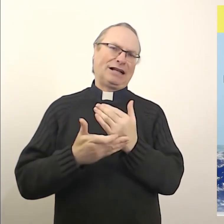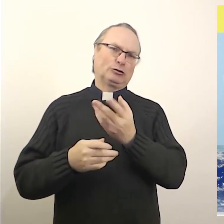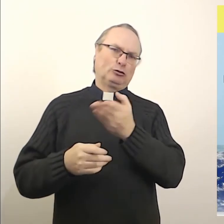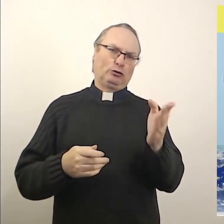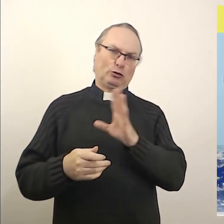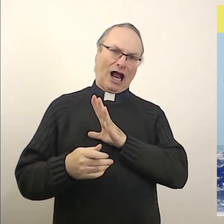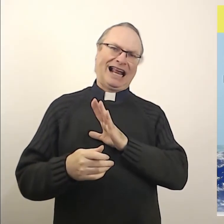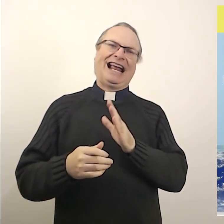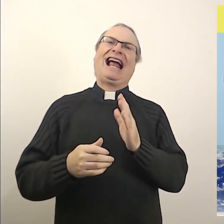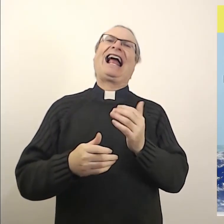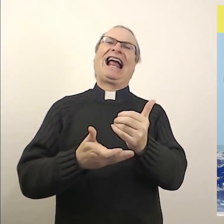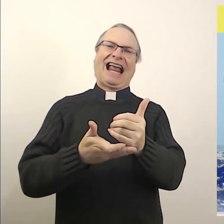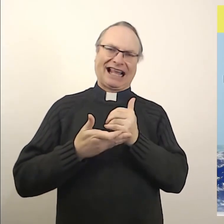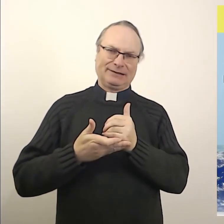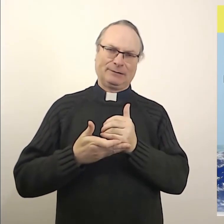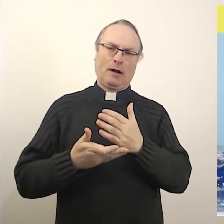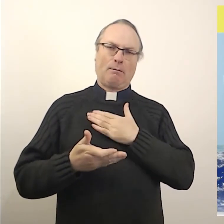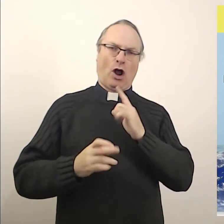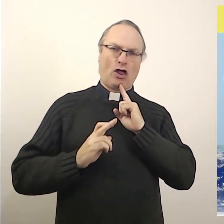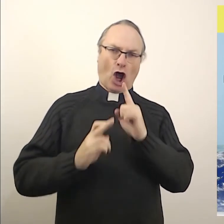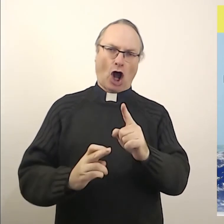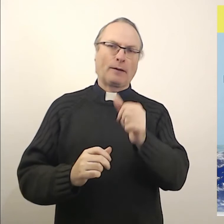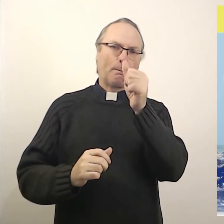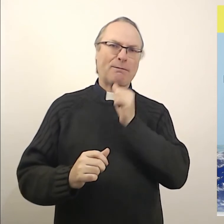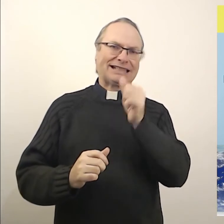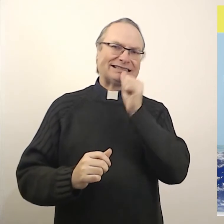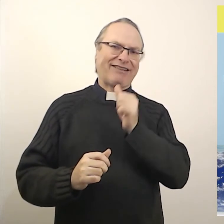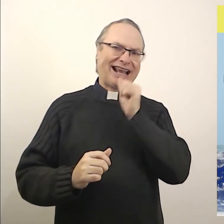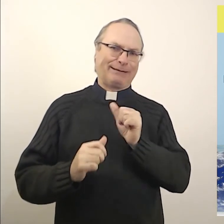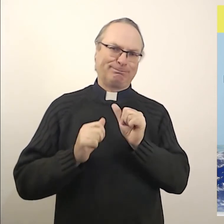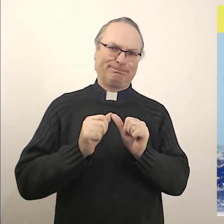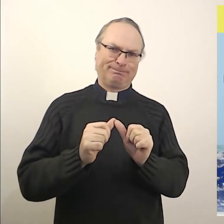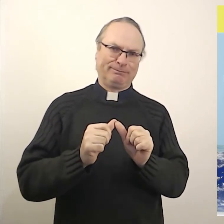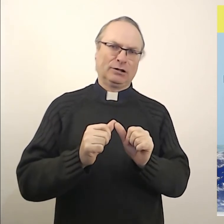Parce que tu as gardé mon ordre de persévérer,